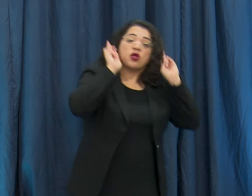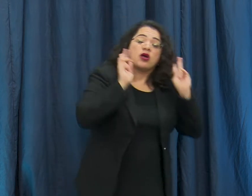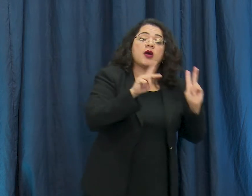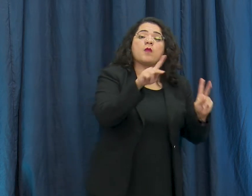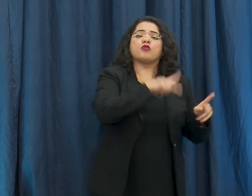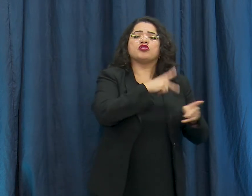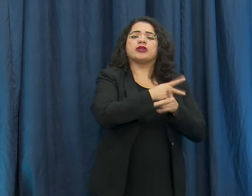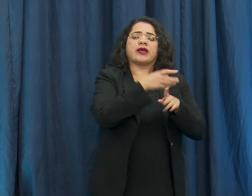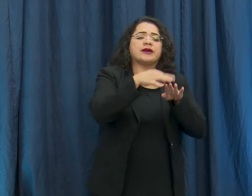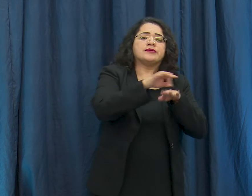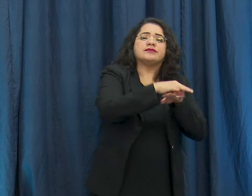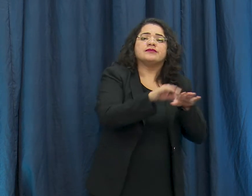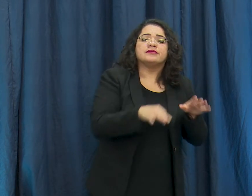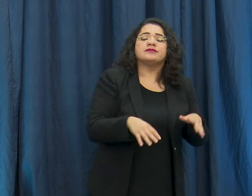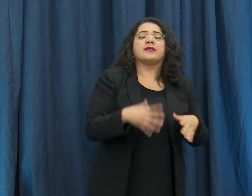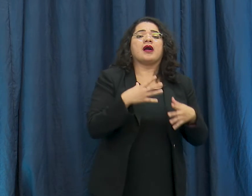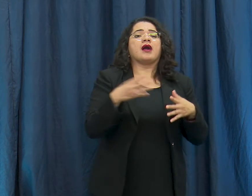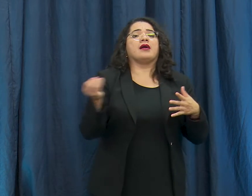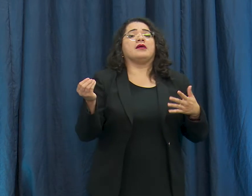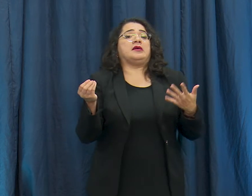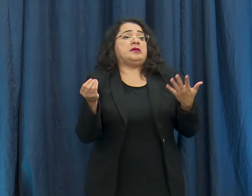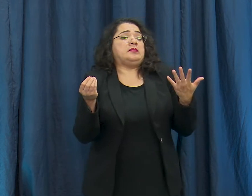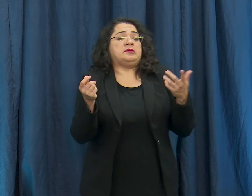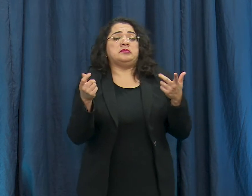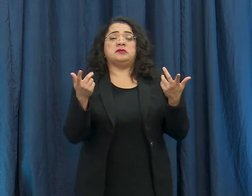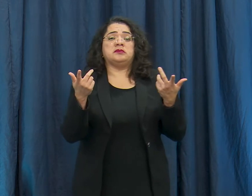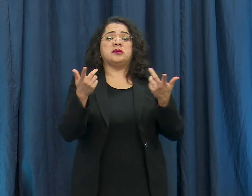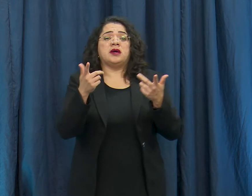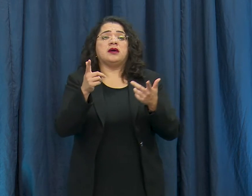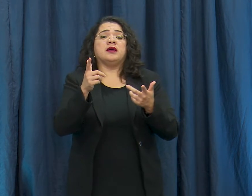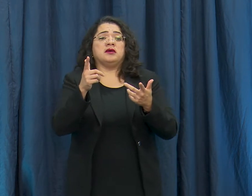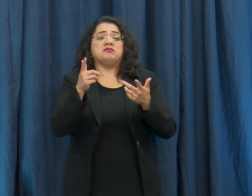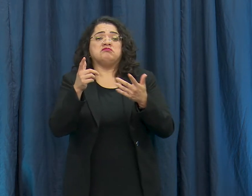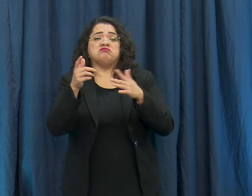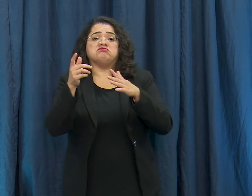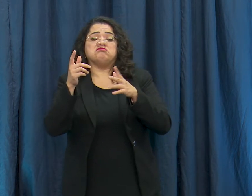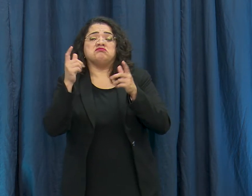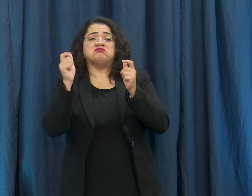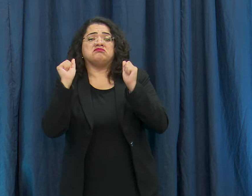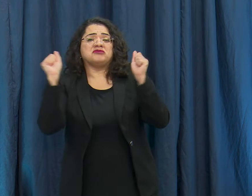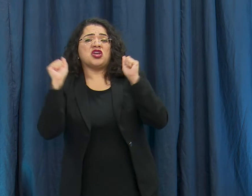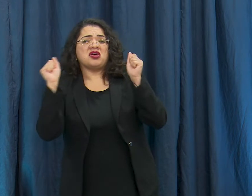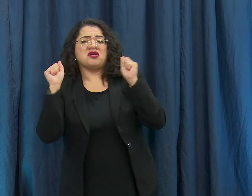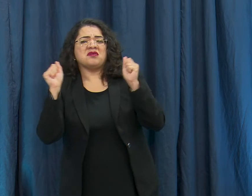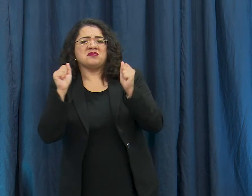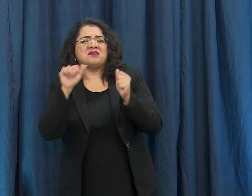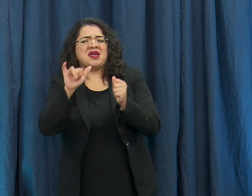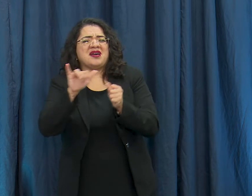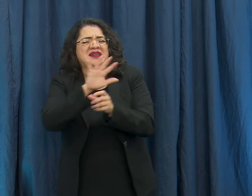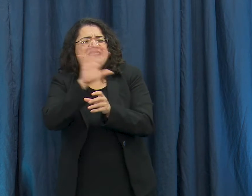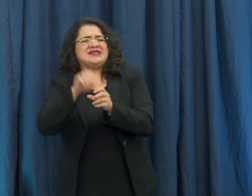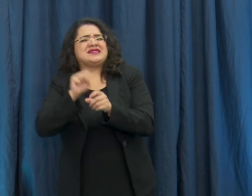quiero record r-ks muy importante que en and incense Oh esta vez a CD Asano's